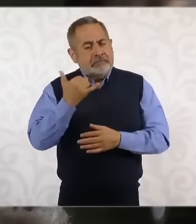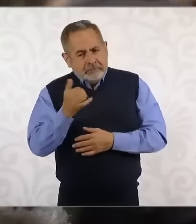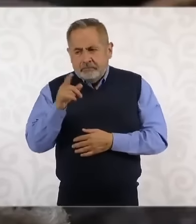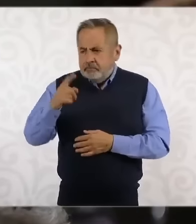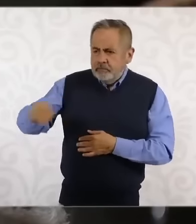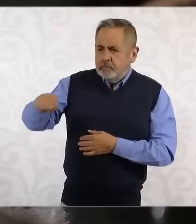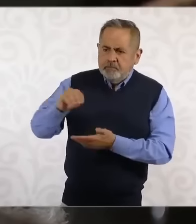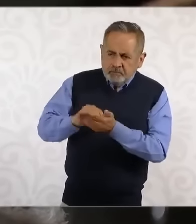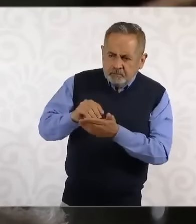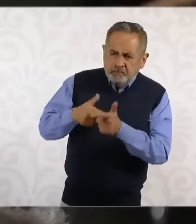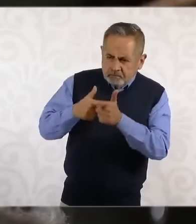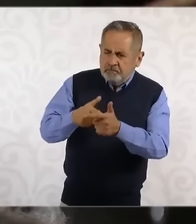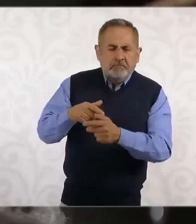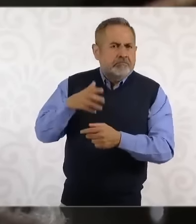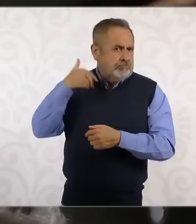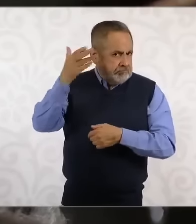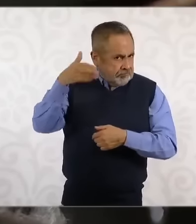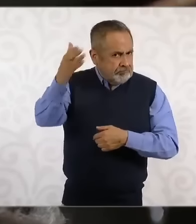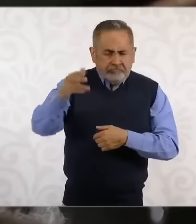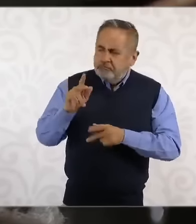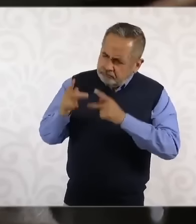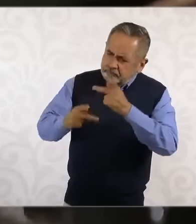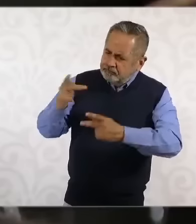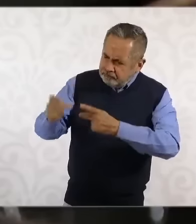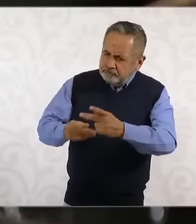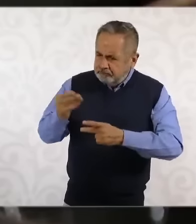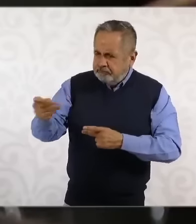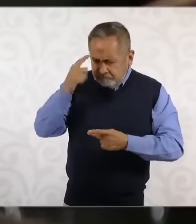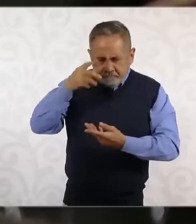teniendo créditos todas estas personas que de alguna manera no pudieron pagar